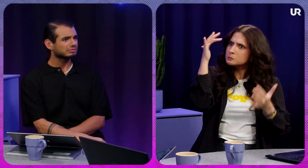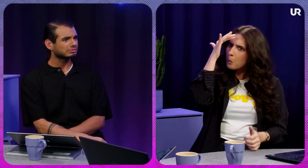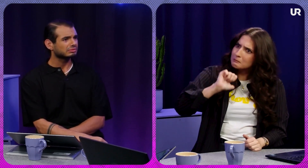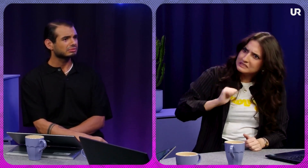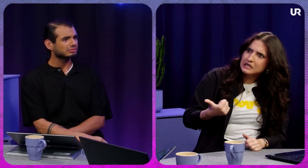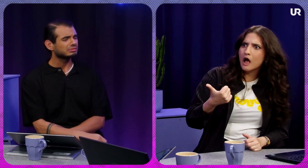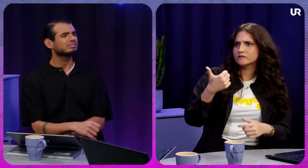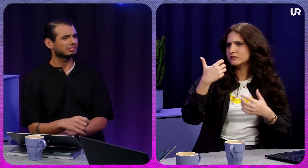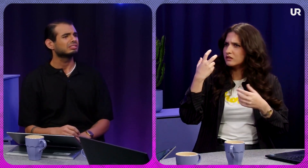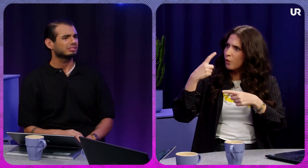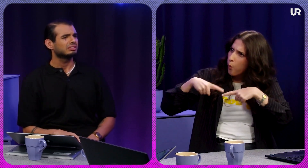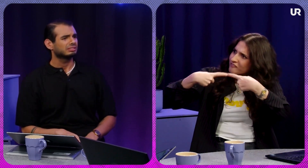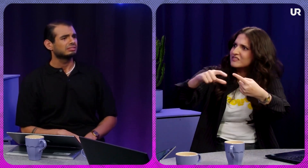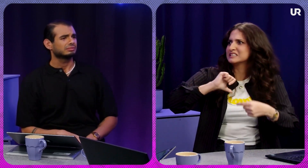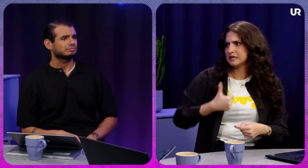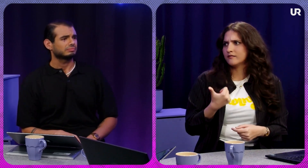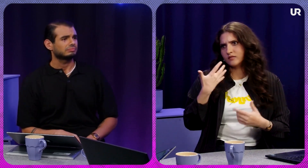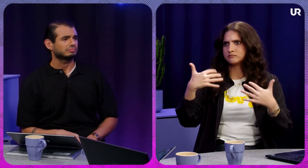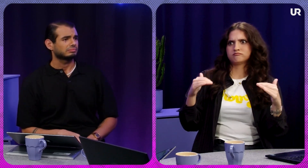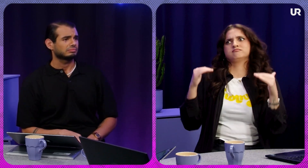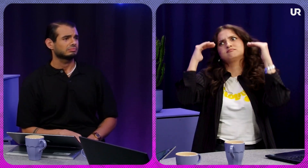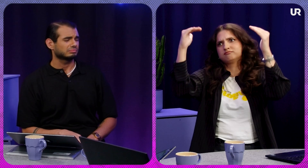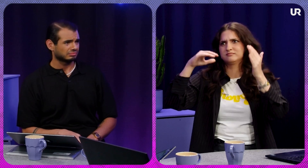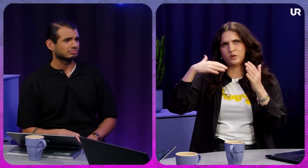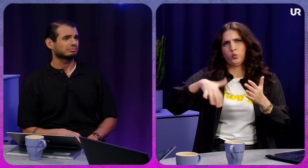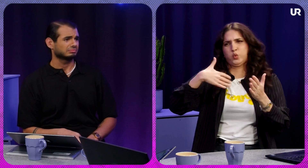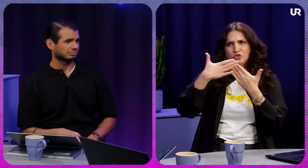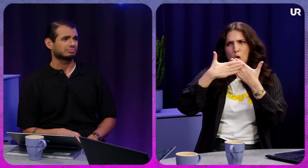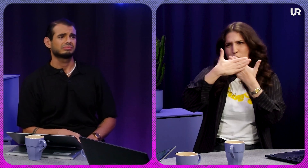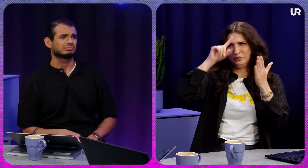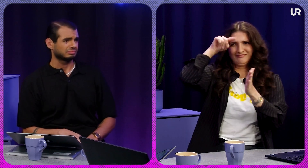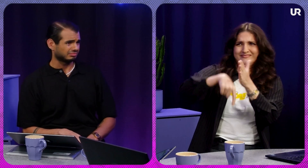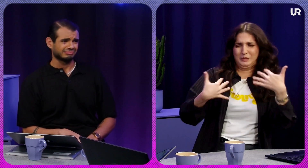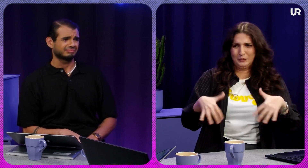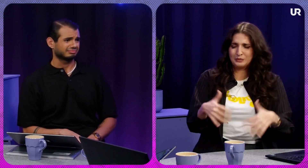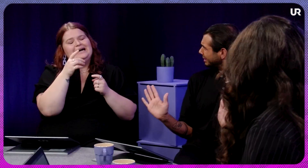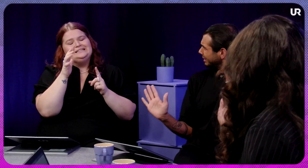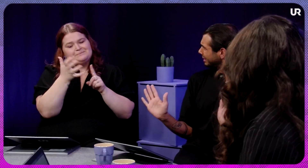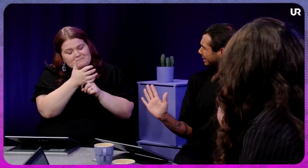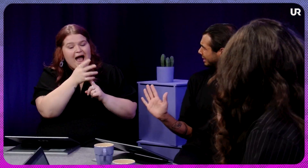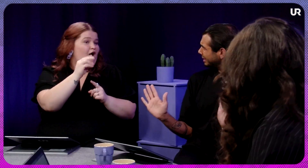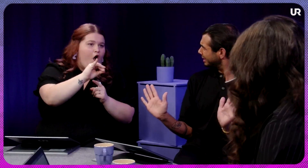Jessica: Den försöker lösa problem på egen hand, utveckla sig själv- det är en högt avancerad datorintelligens.